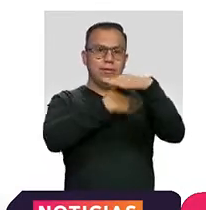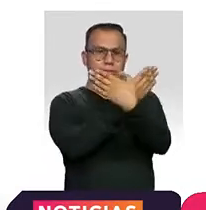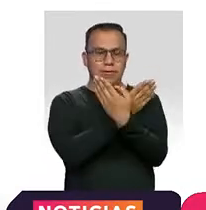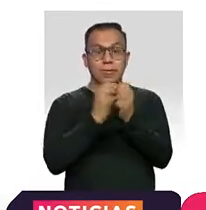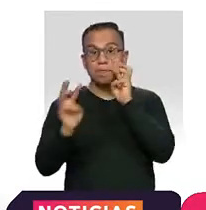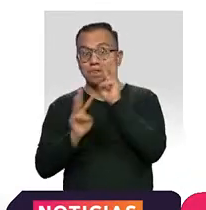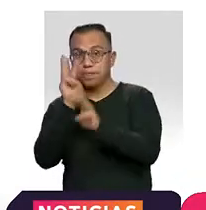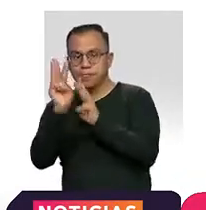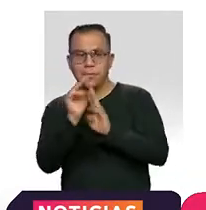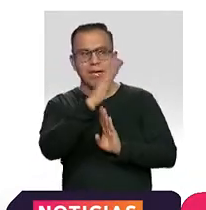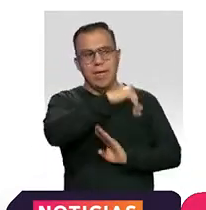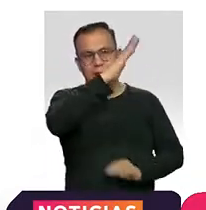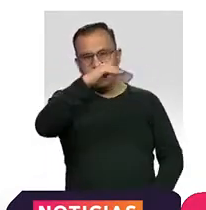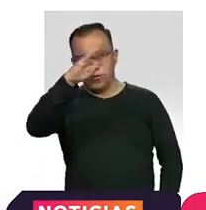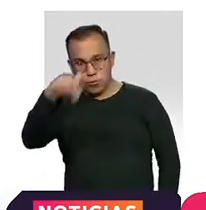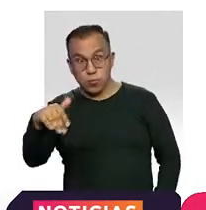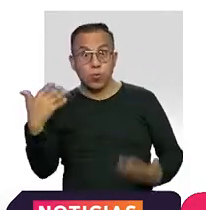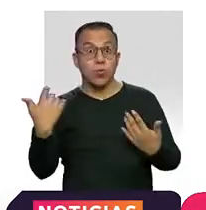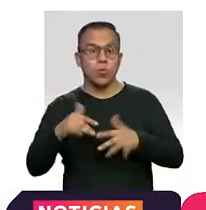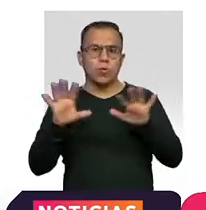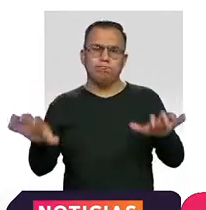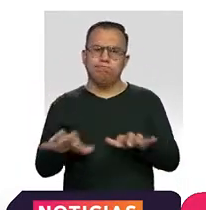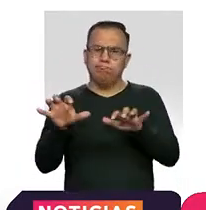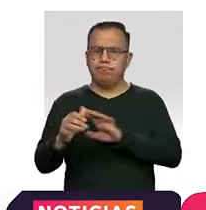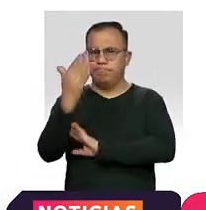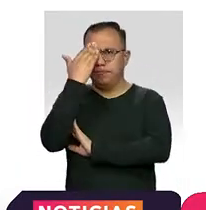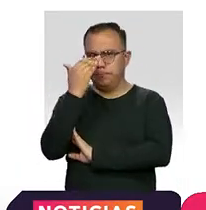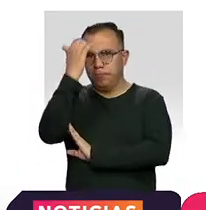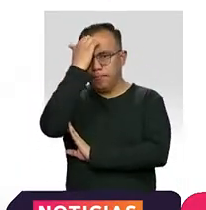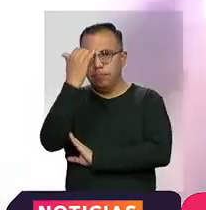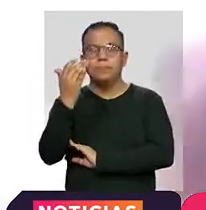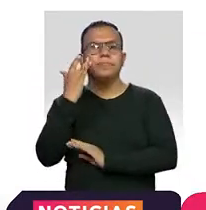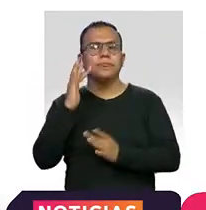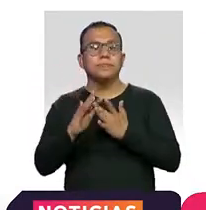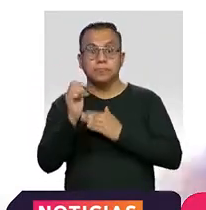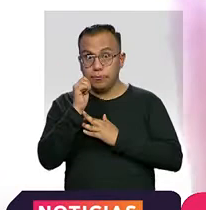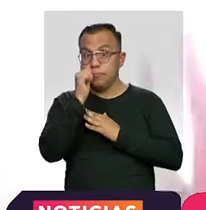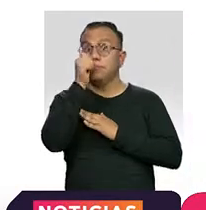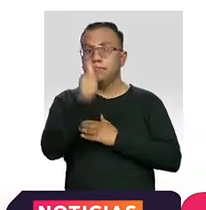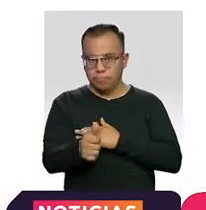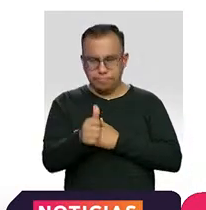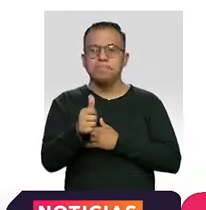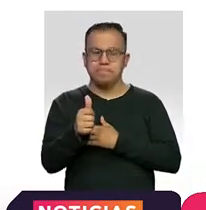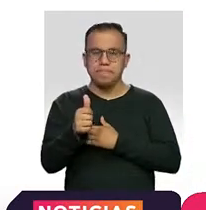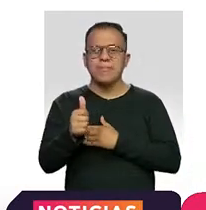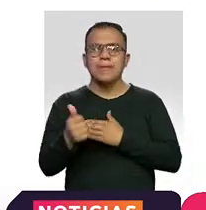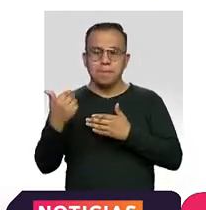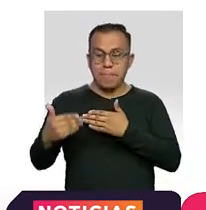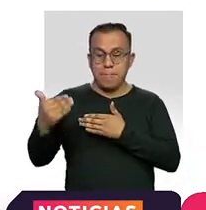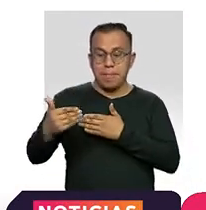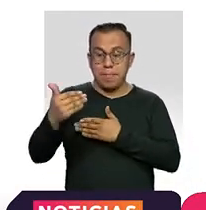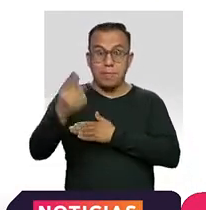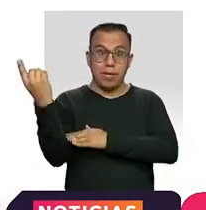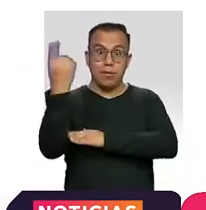ACTIVIDADES QUE INCLUYEN LA TOMA RE SOCIALES CON LAS COLECCIONES DEL MAESTRO BOTERO Y EL BANCO RE